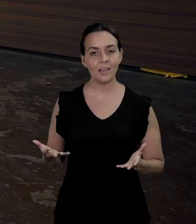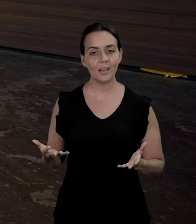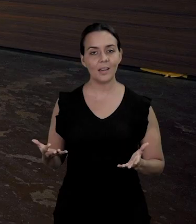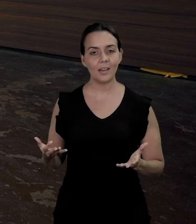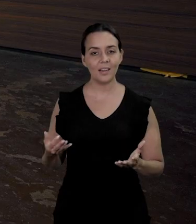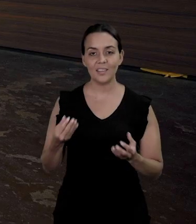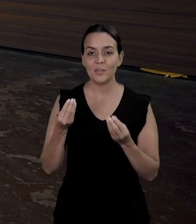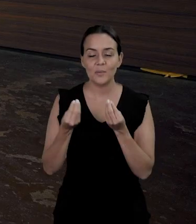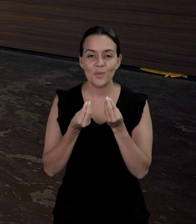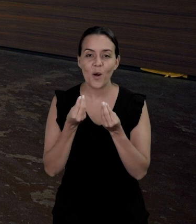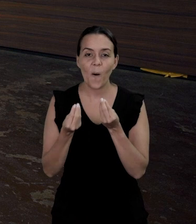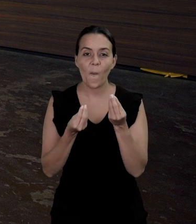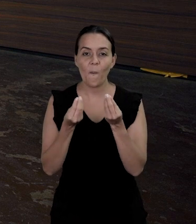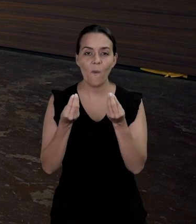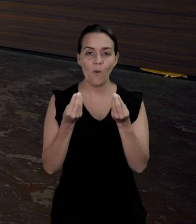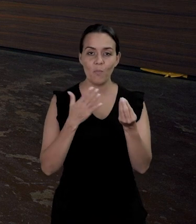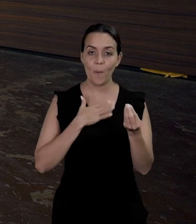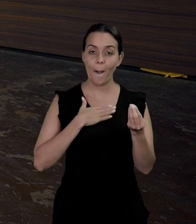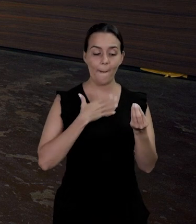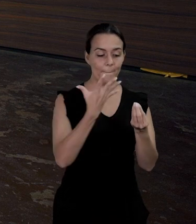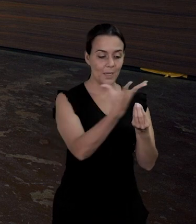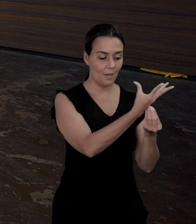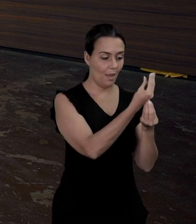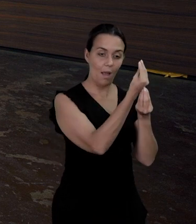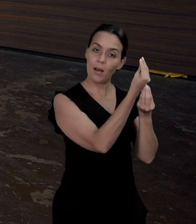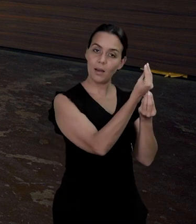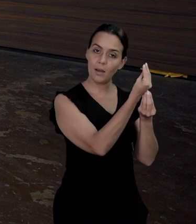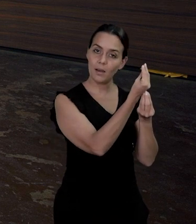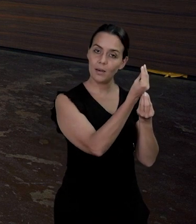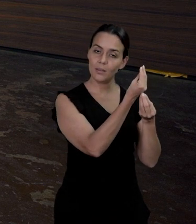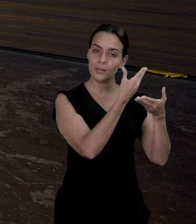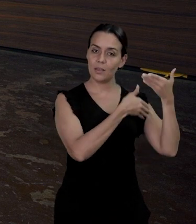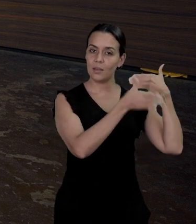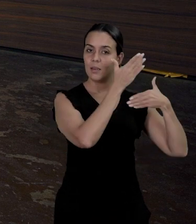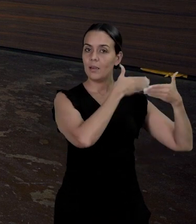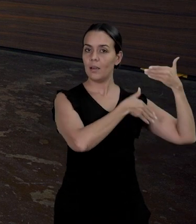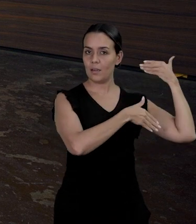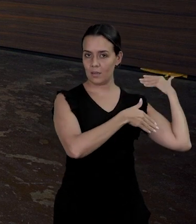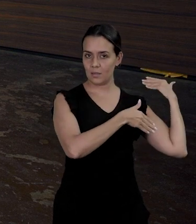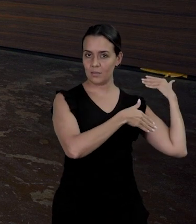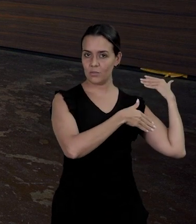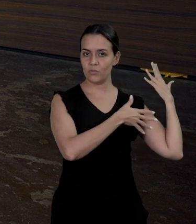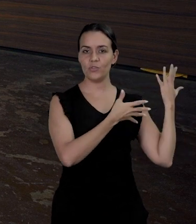A gente vem de um período, onde os governantes falam que é coisa de vagabundo, de maconheiro,